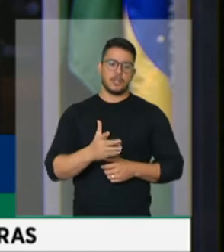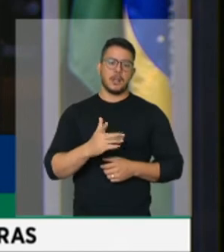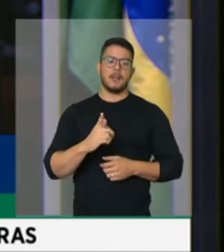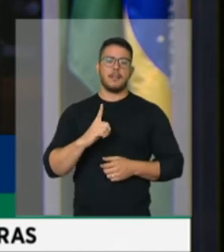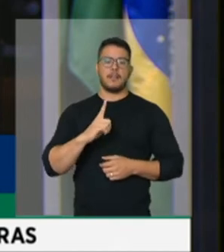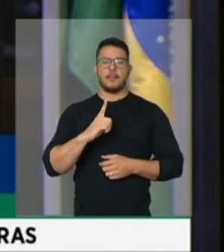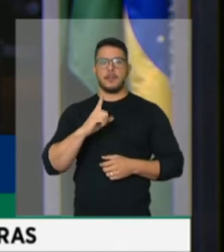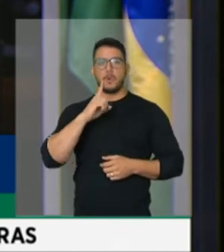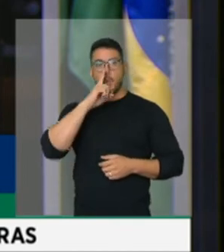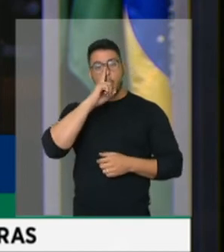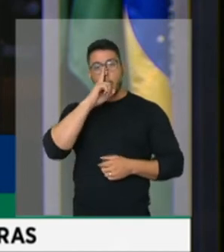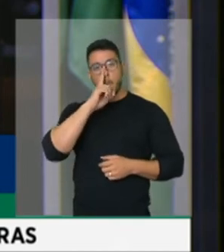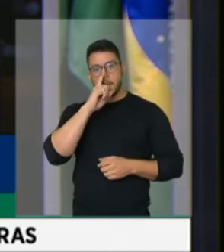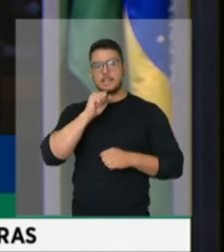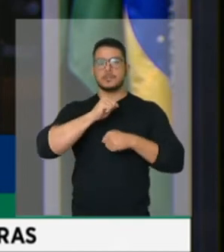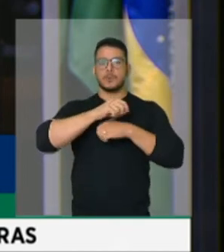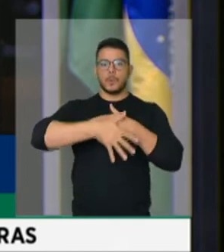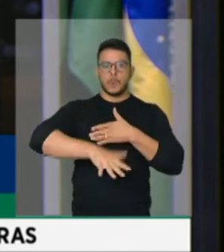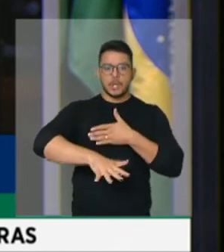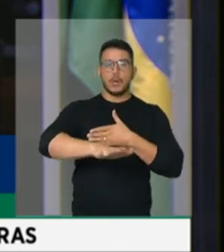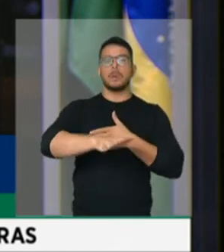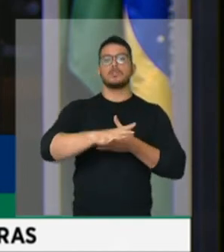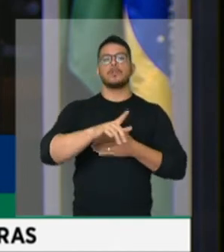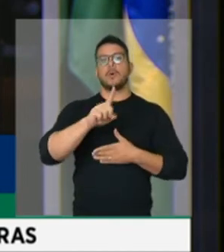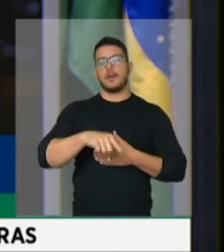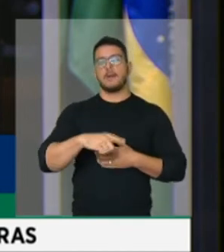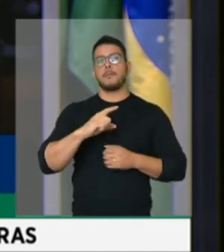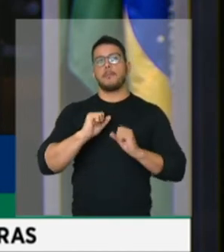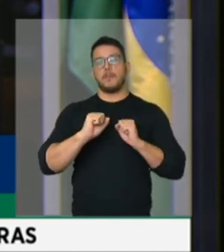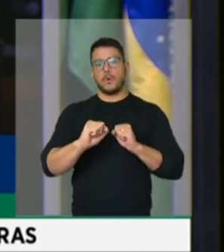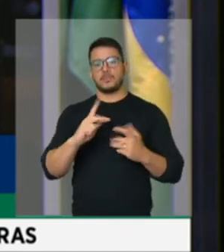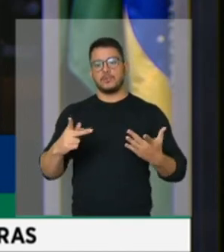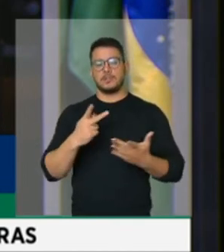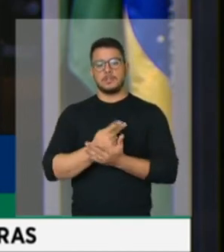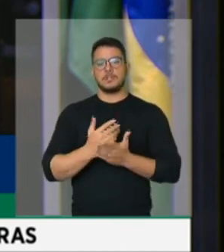322 E 406 DOS DEPUTADOS ARNALDO JARDIM DO CIDADANIA SÃO PAULO E DANILO FORTE DO PSDB DO CEARÁRESPECTIVAMENTE.